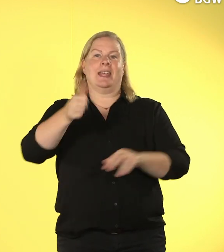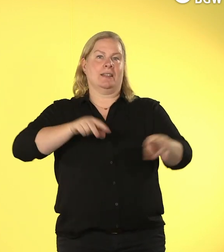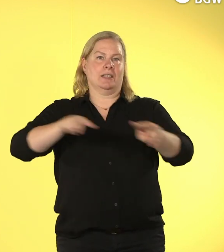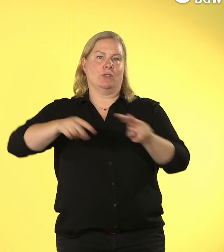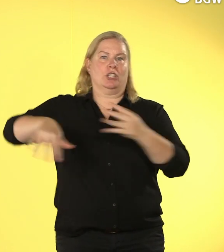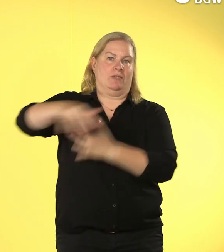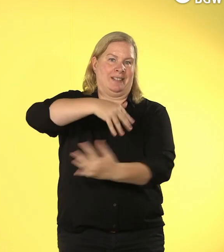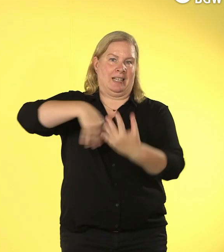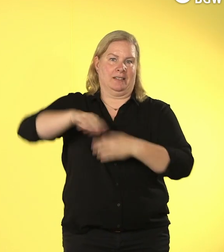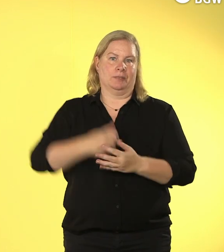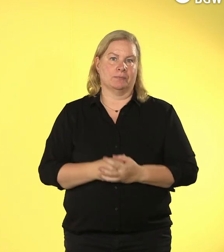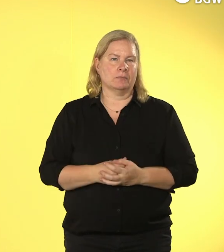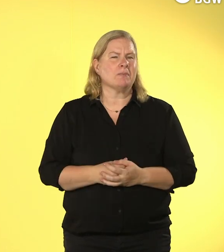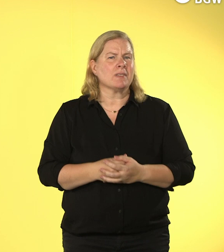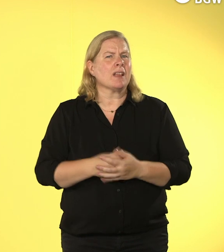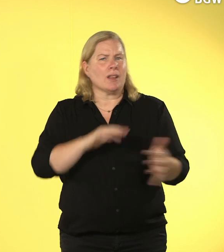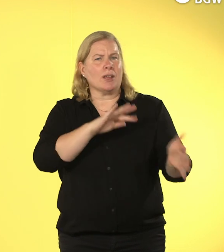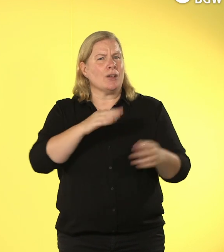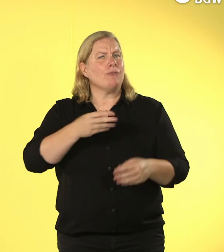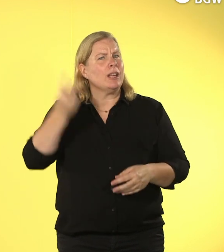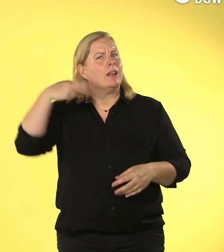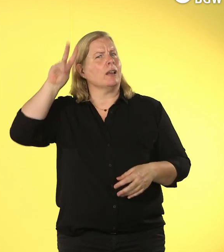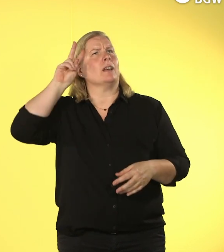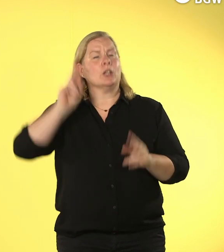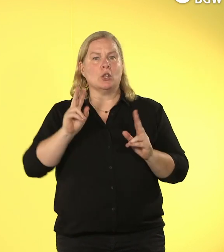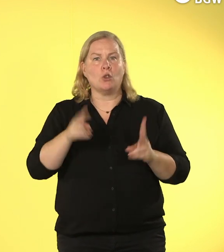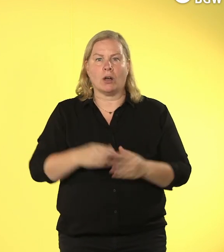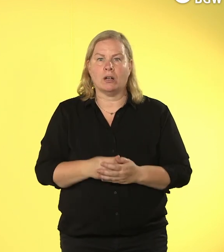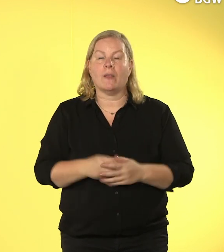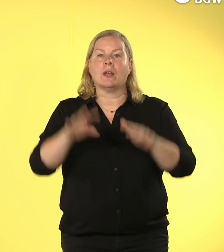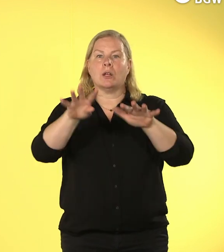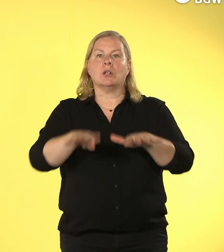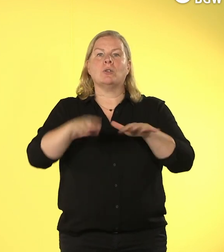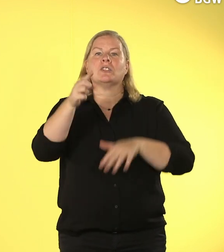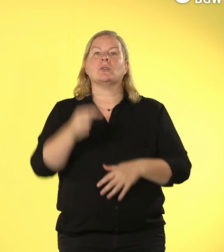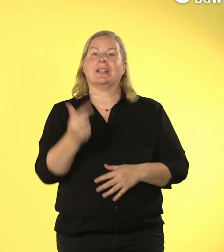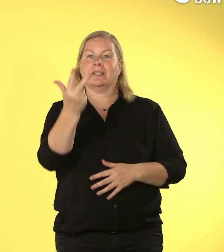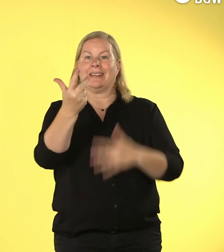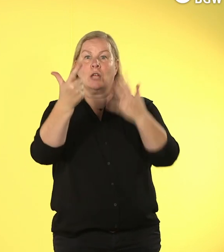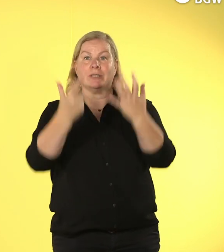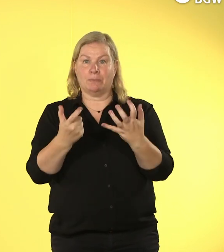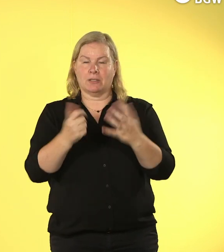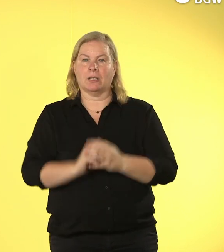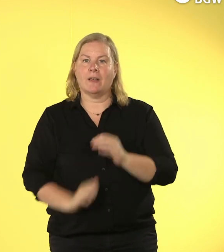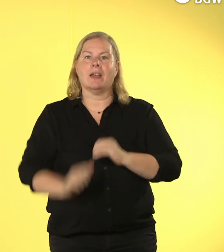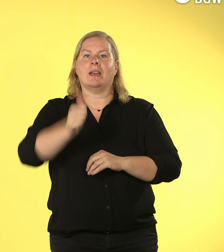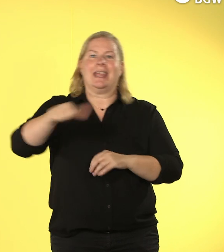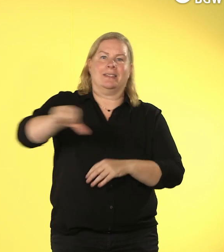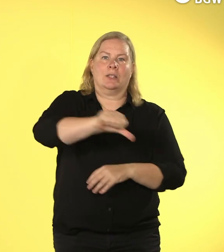Viele erinnern sich daran, 1973 - diese erste Ölkrise, Wirtschaftskrise.